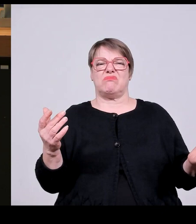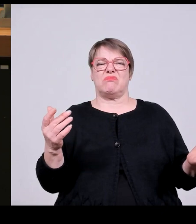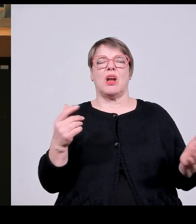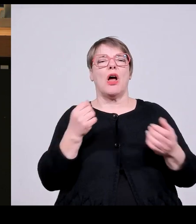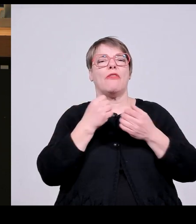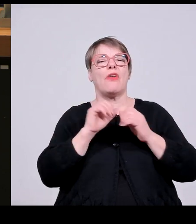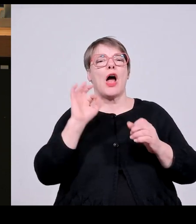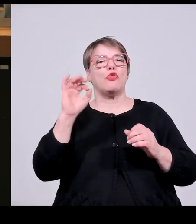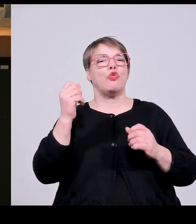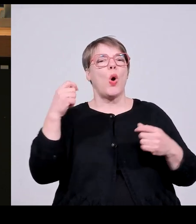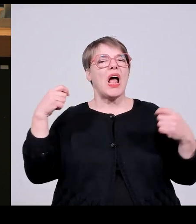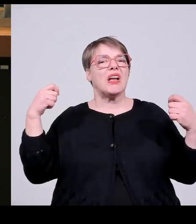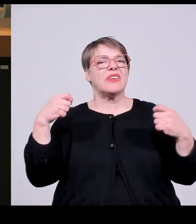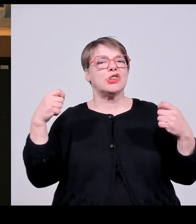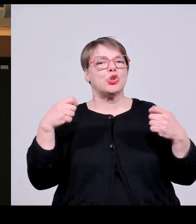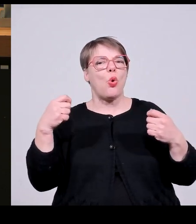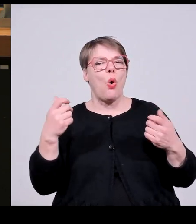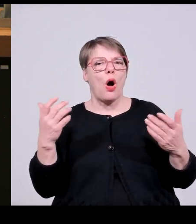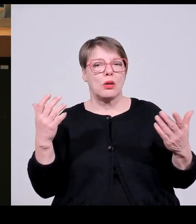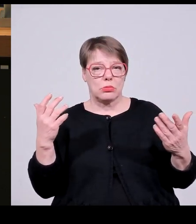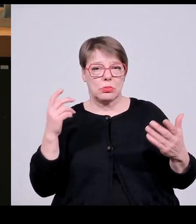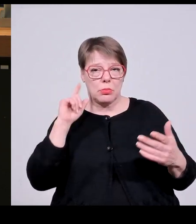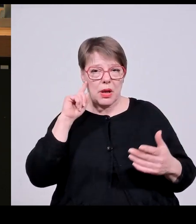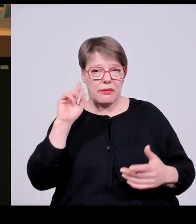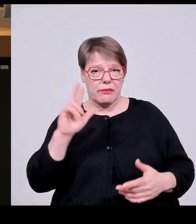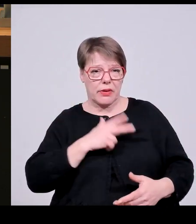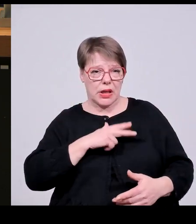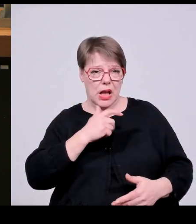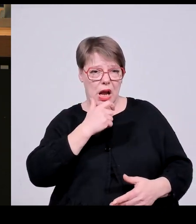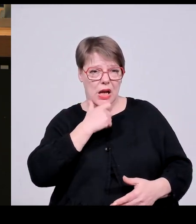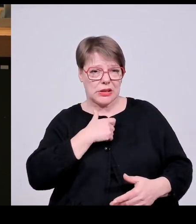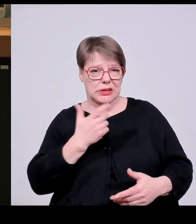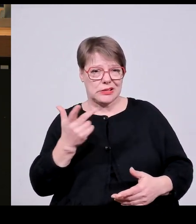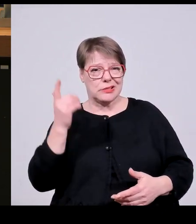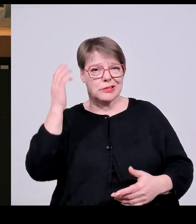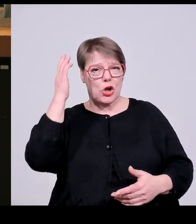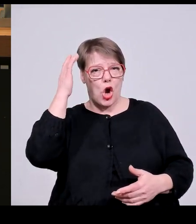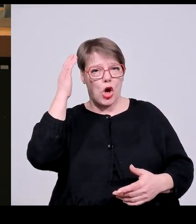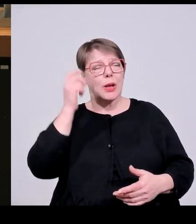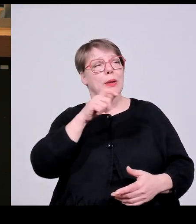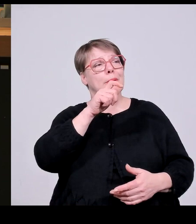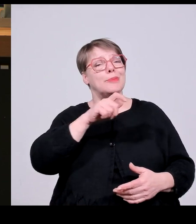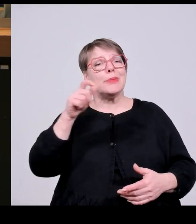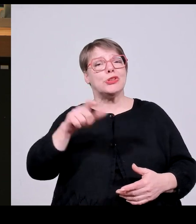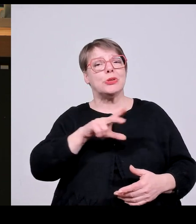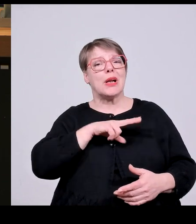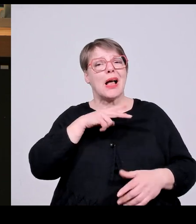Fiaskos Sie hier so ein Antrag vorliegen, obwohl wir genau das Gegenteil bräuchten. Wir müssen die Investoren natürlich untersuche.